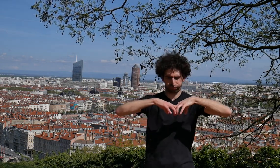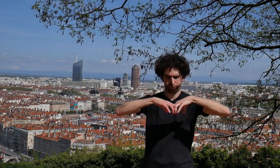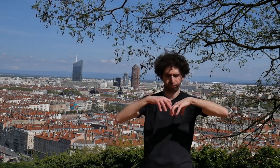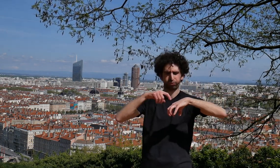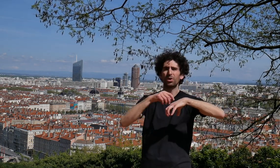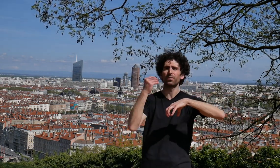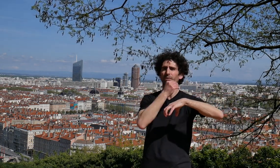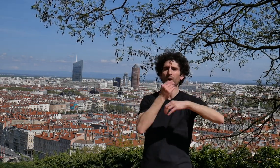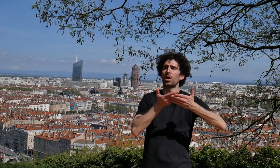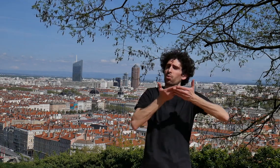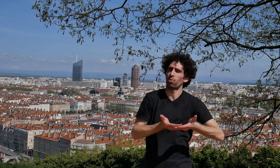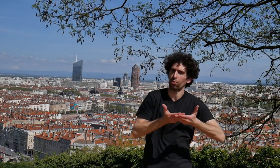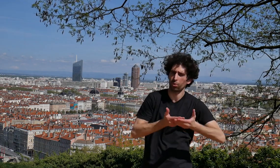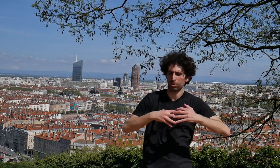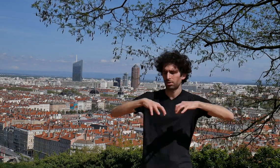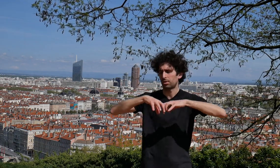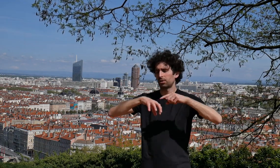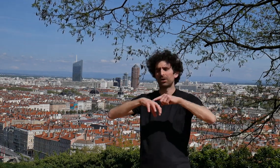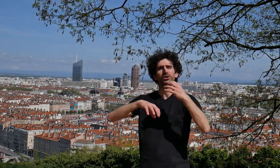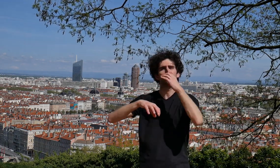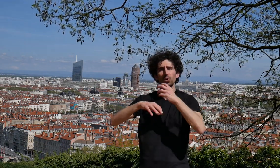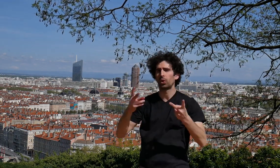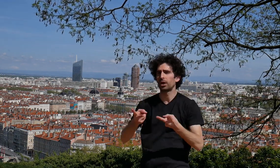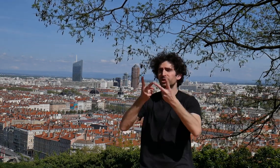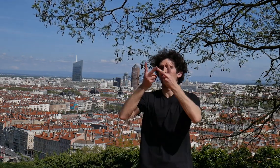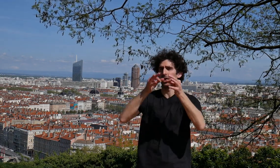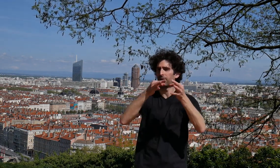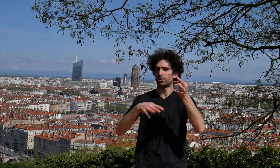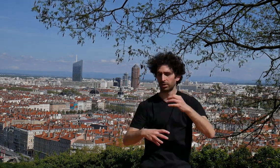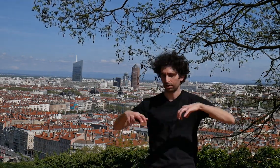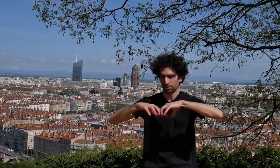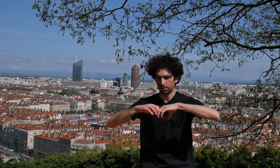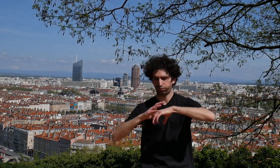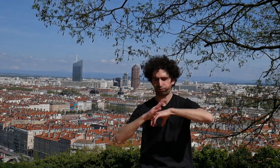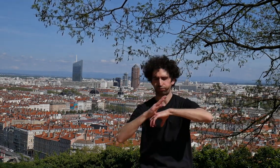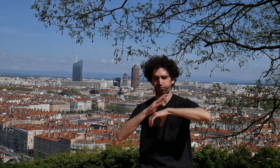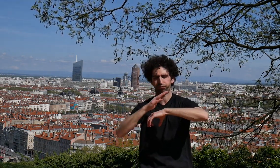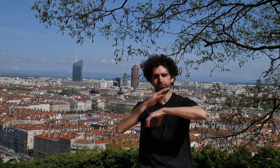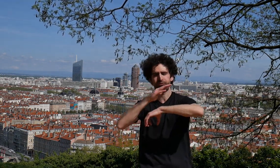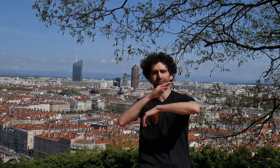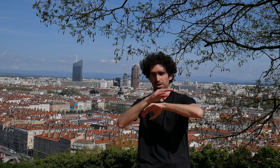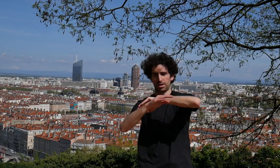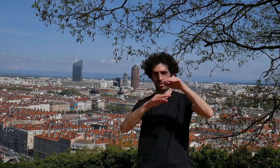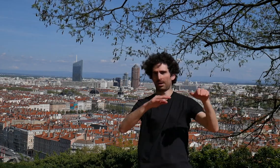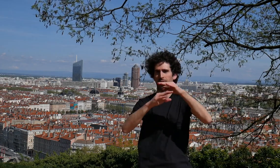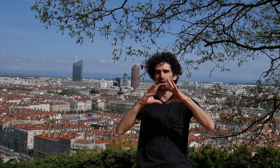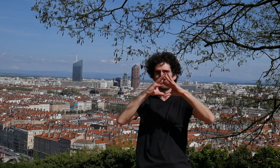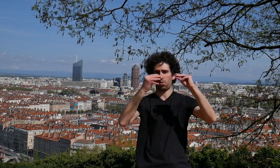L'air froid étant plus lourd et l'air chaud plus léger, ce dernier passe par-dessus l'air froid. A cet endroit,